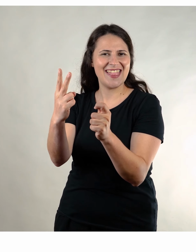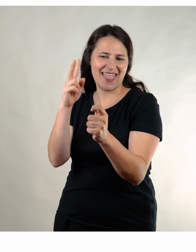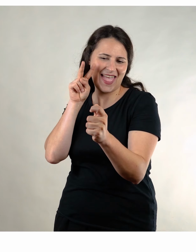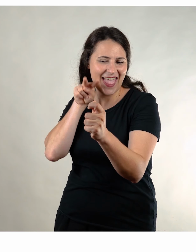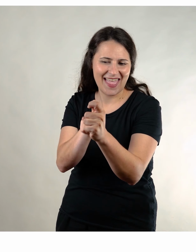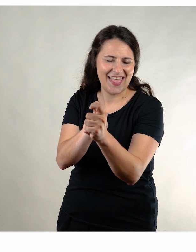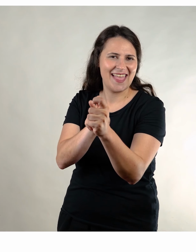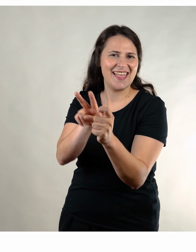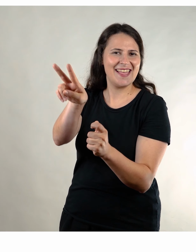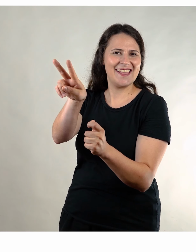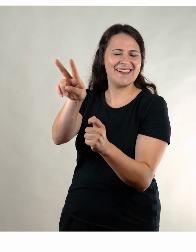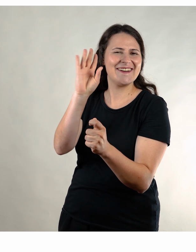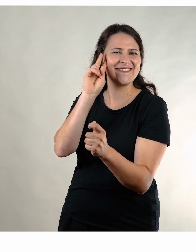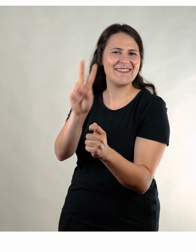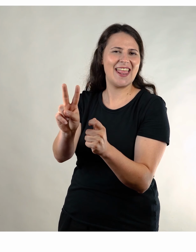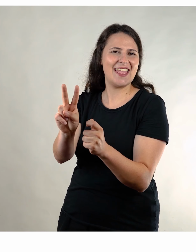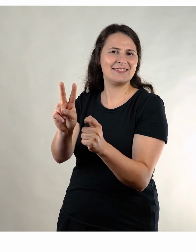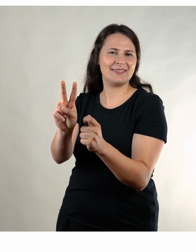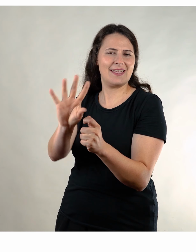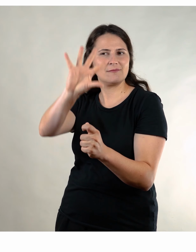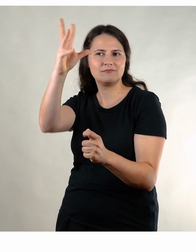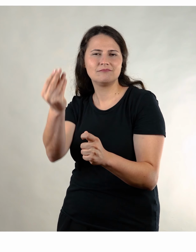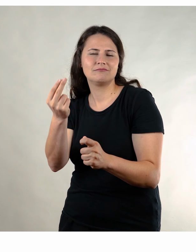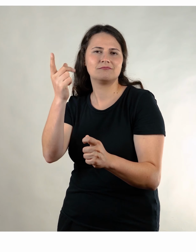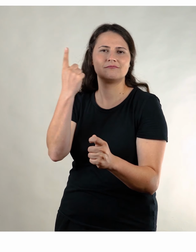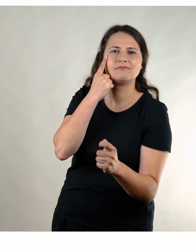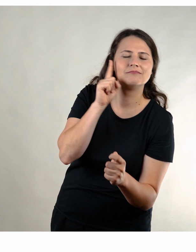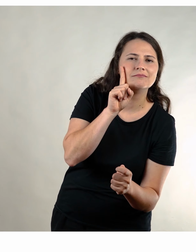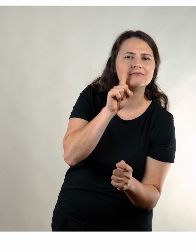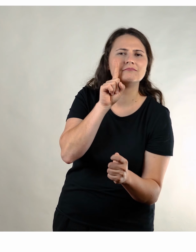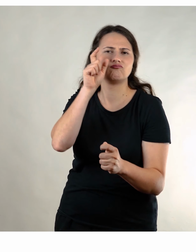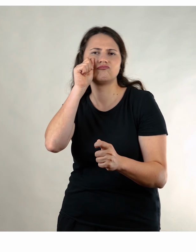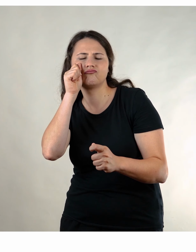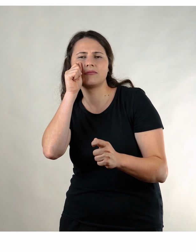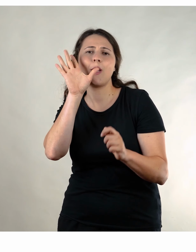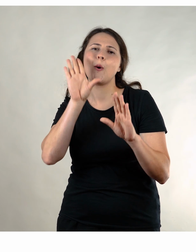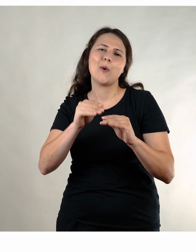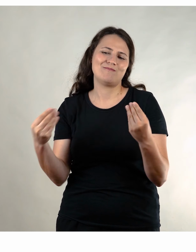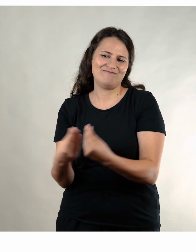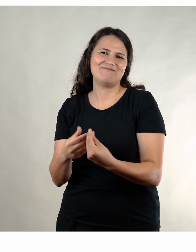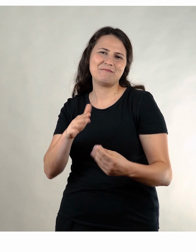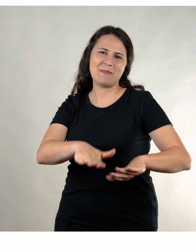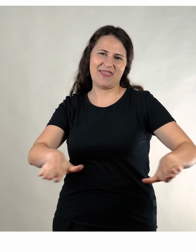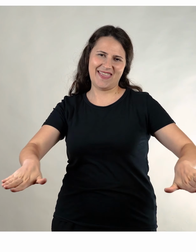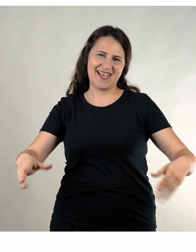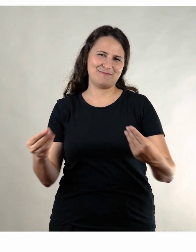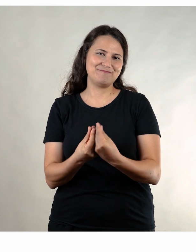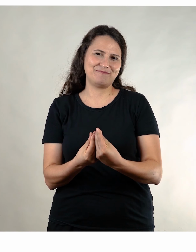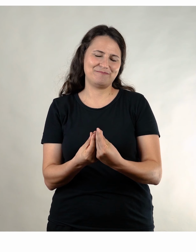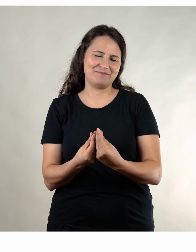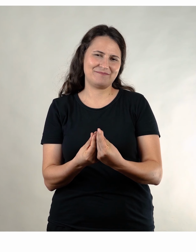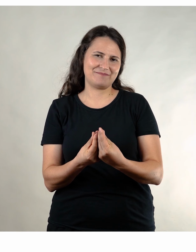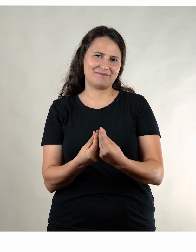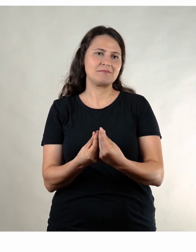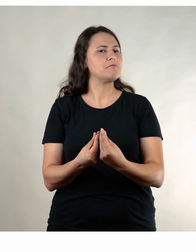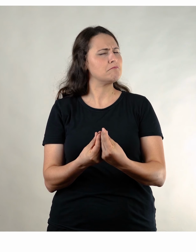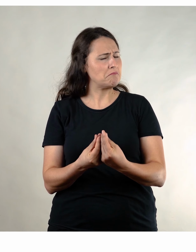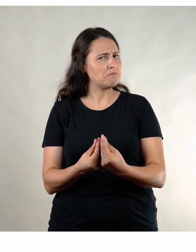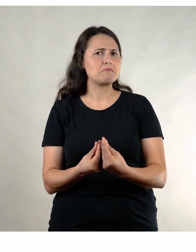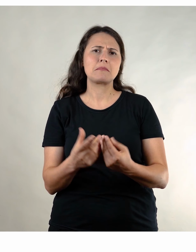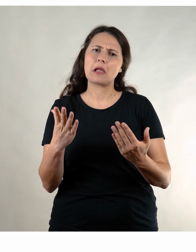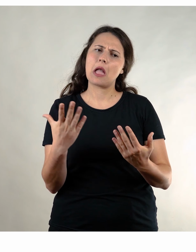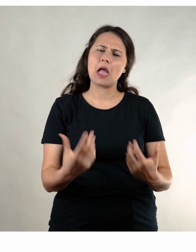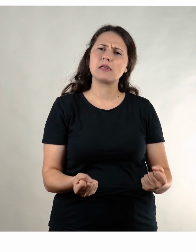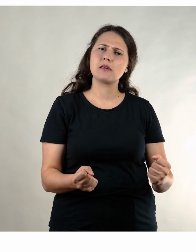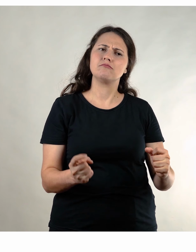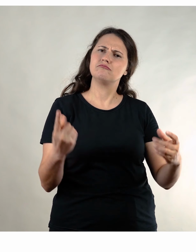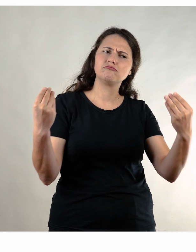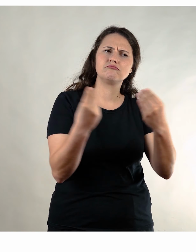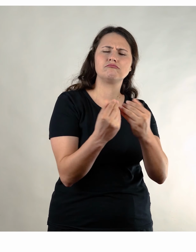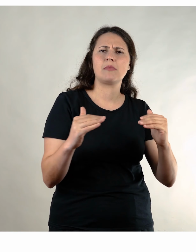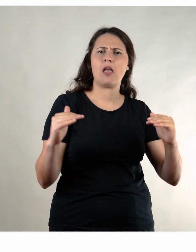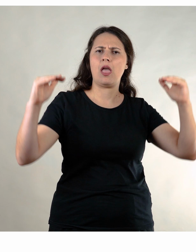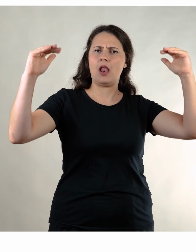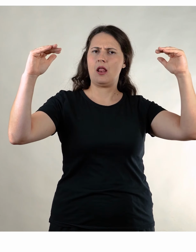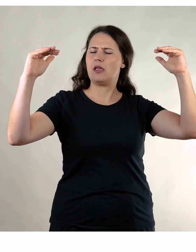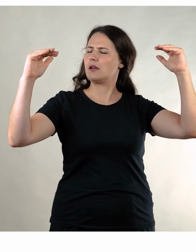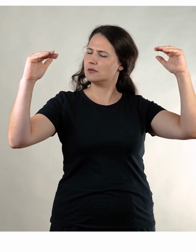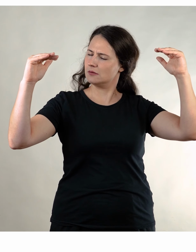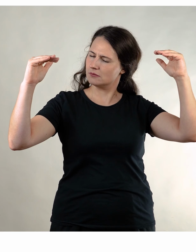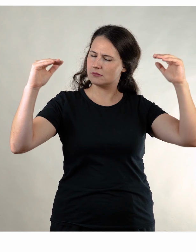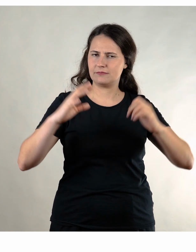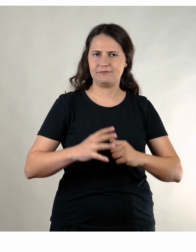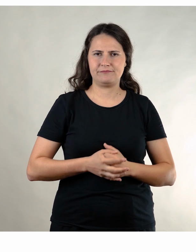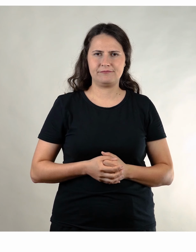Η εφαρμογή είναι κυρίως για παιδιά. Υπάρχουν όμως και εφαρμογές για ενήλικες.